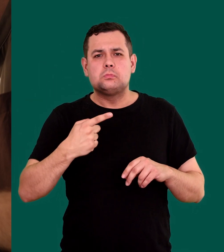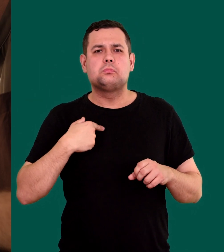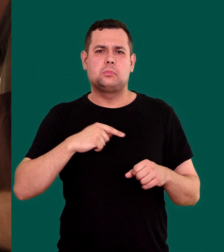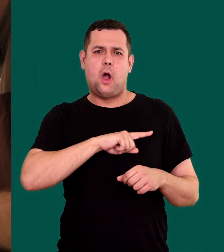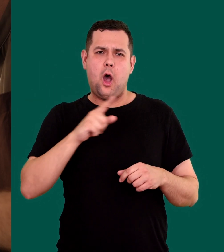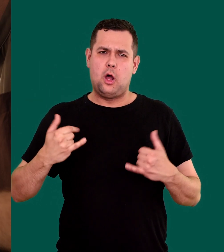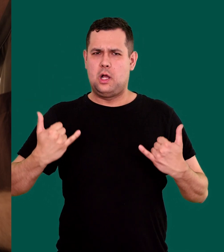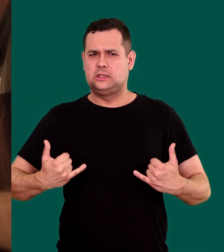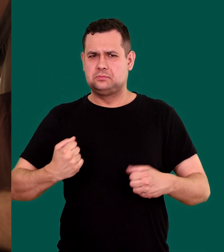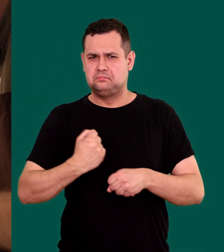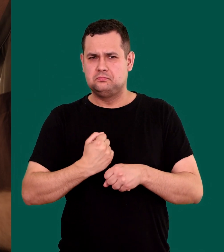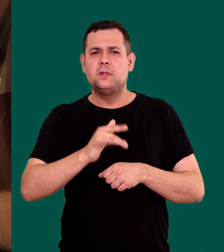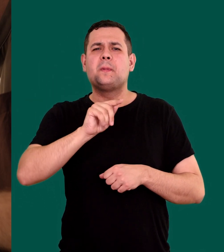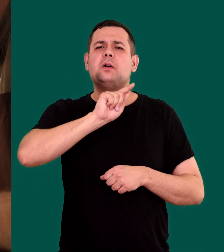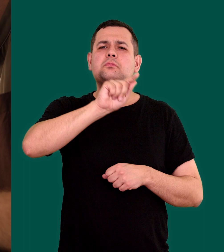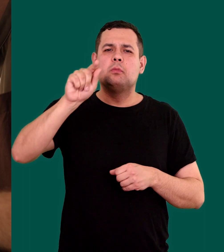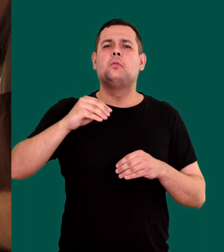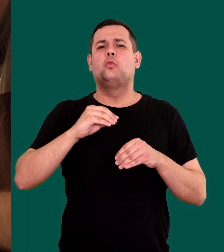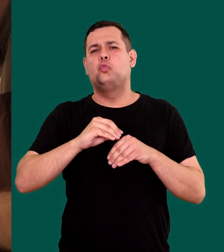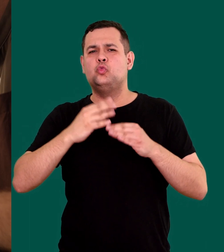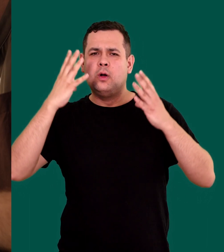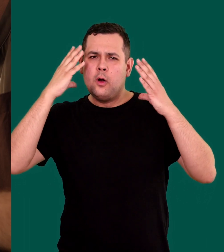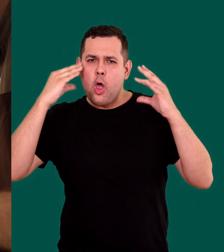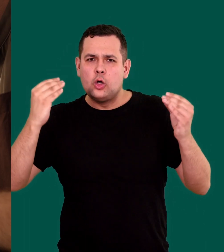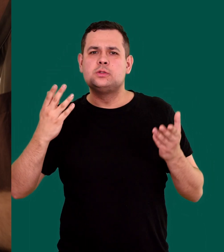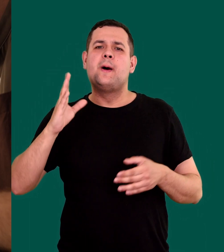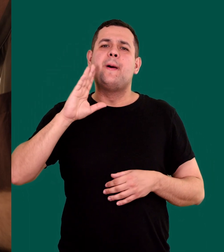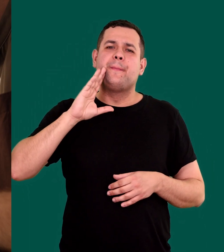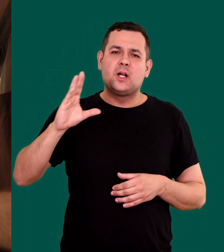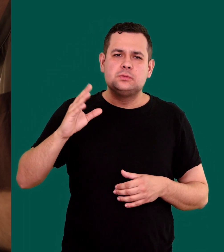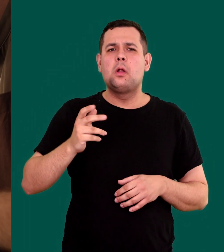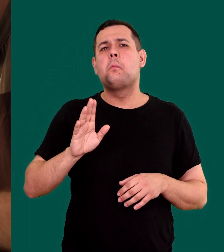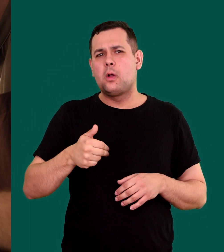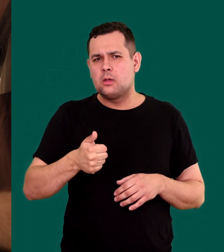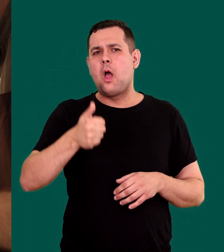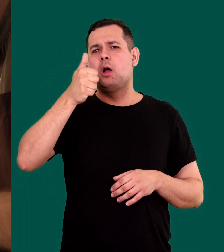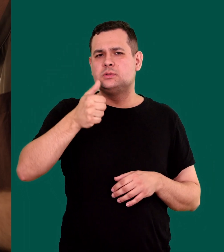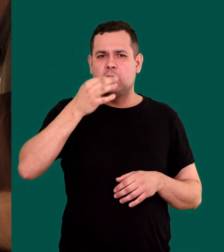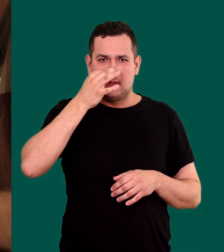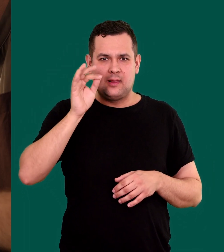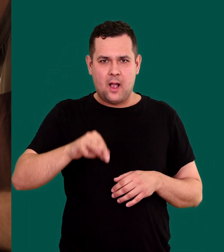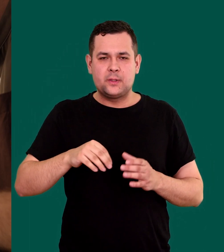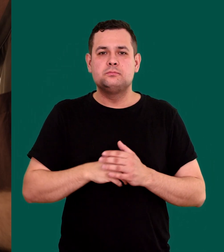Môžem povedať, že doteraz som pracoval na miestach v Holandsku, Belgicku a raz v Nemecku.